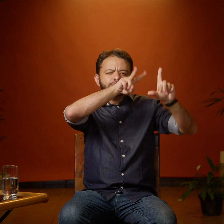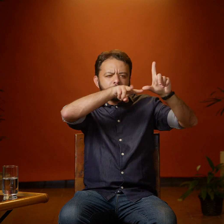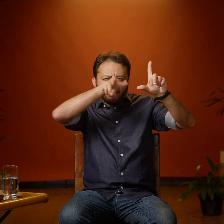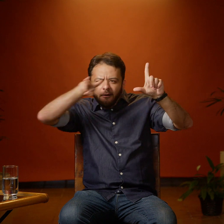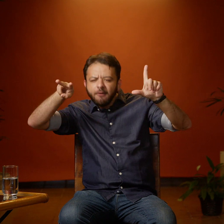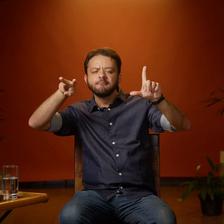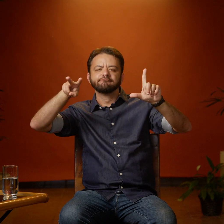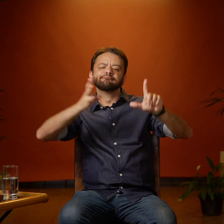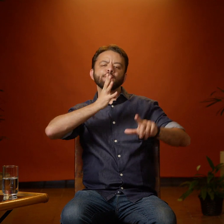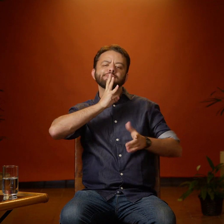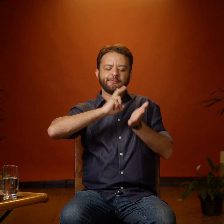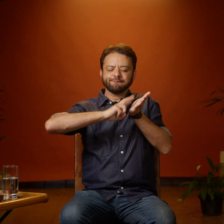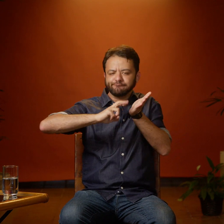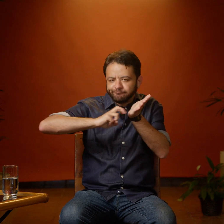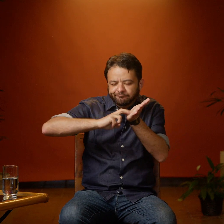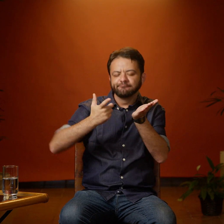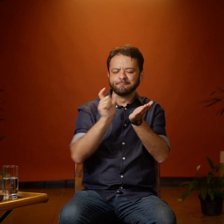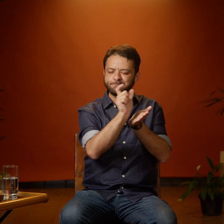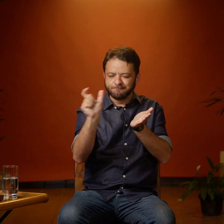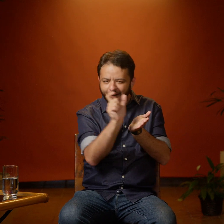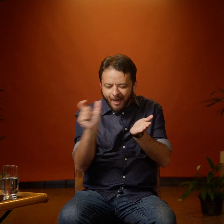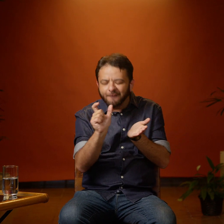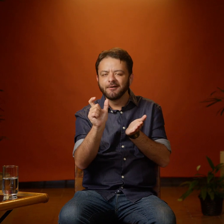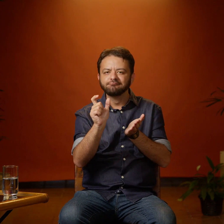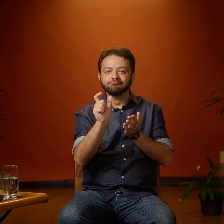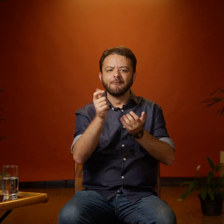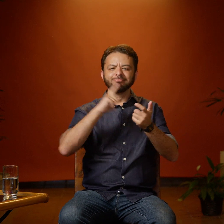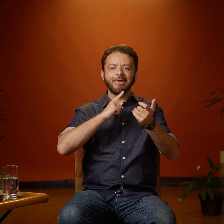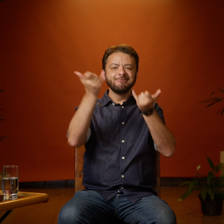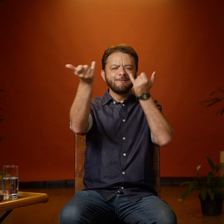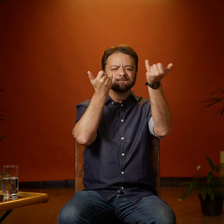ela é diferente da legenda comum ela vem com as informações claras.